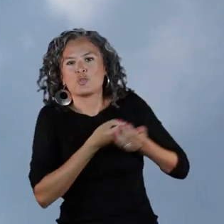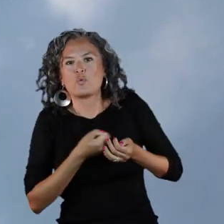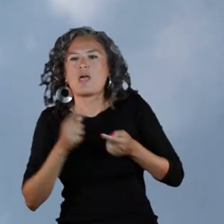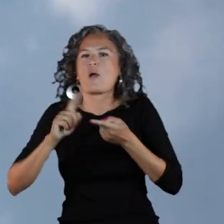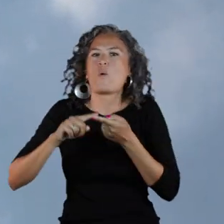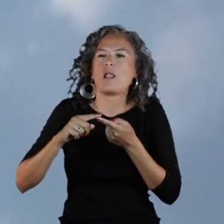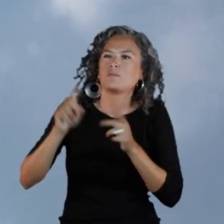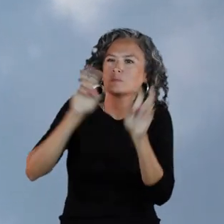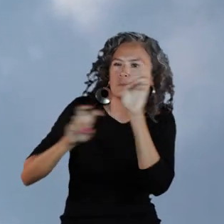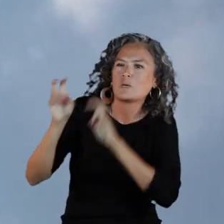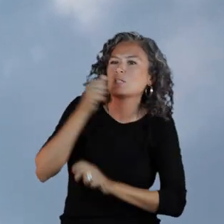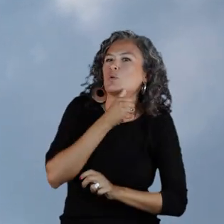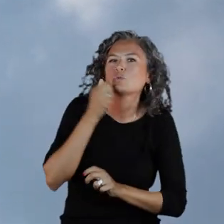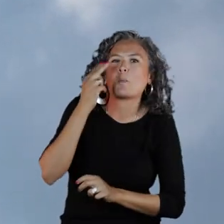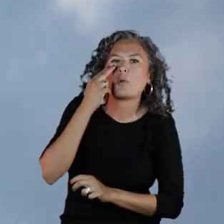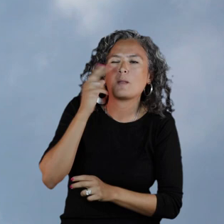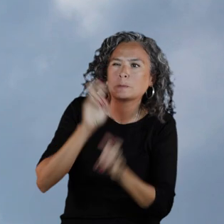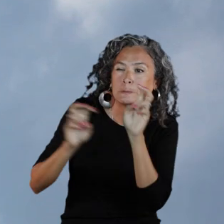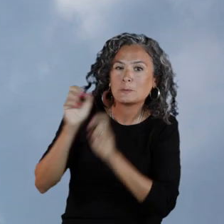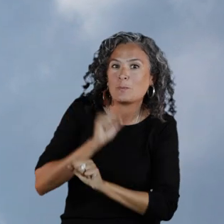de negociar y resolver un conflicto.